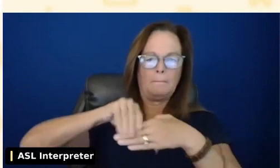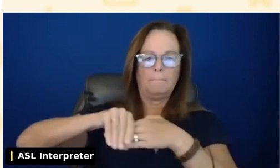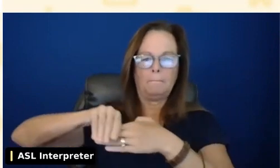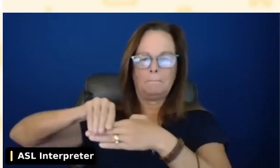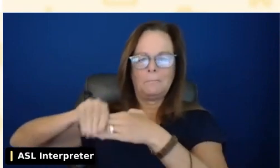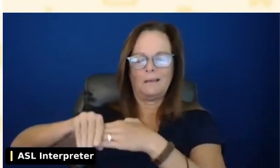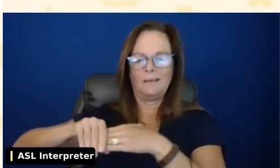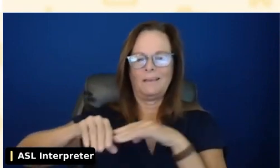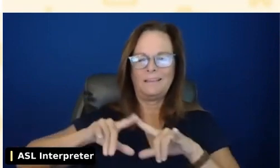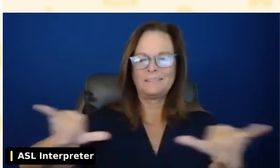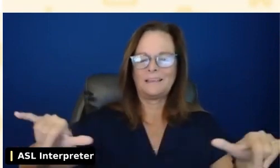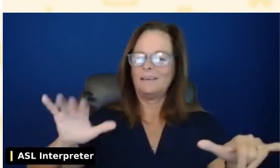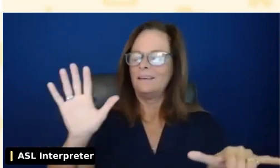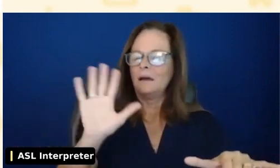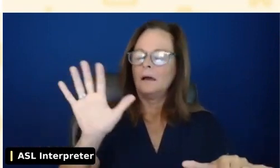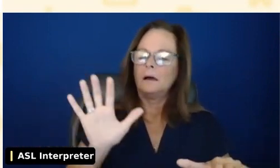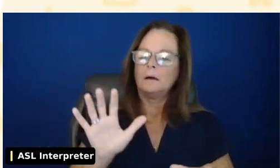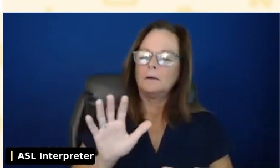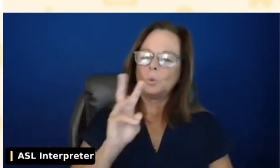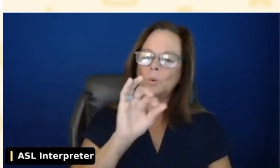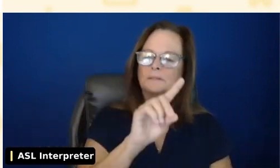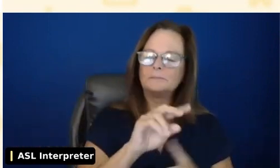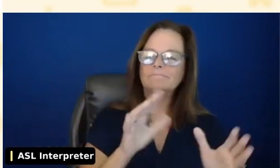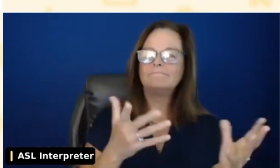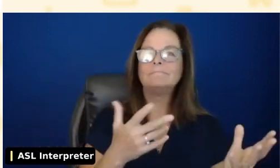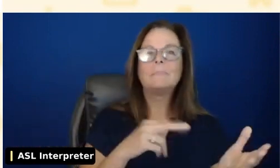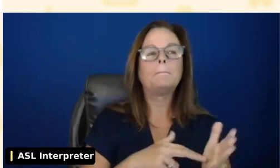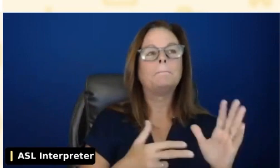Y es básicamente a veces cuando no estoy segura de ir